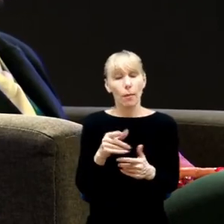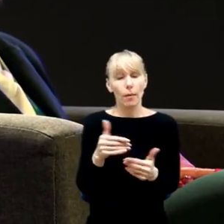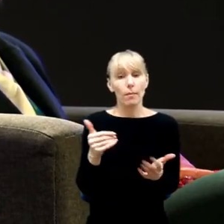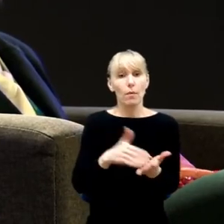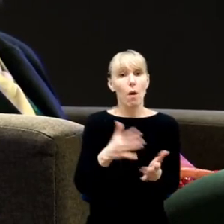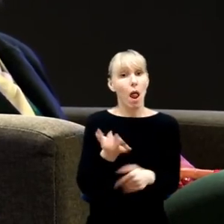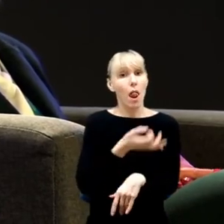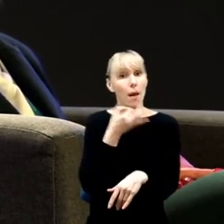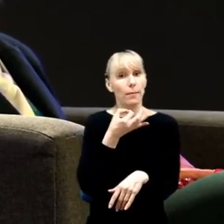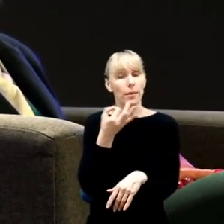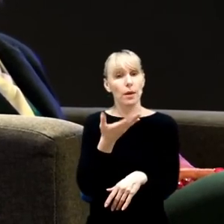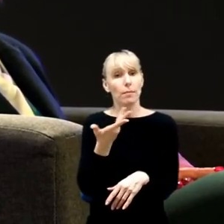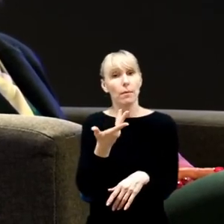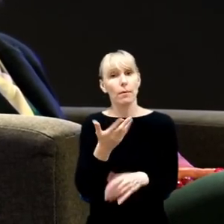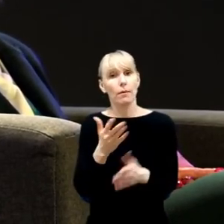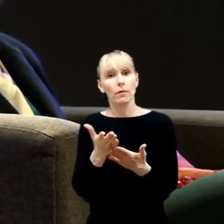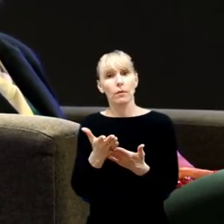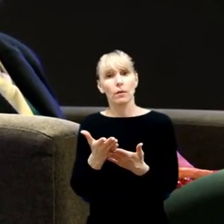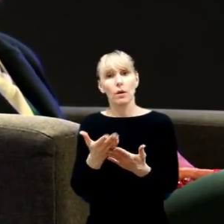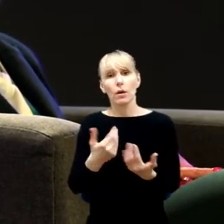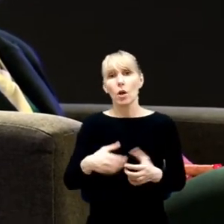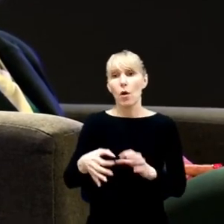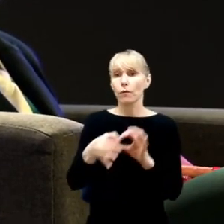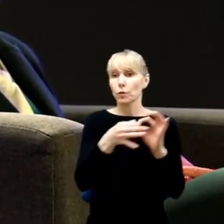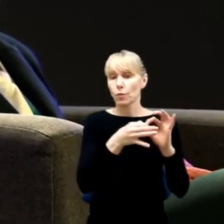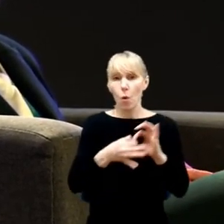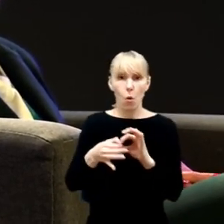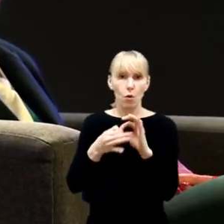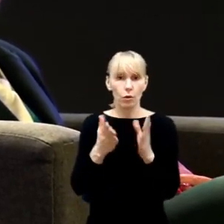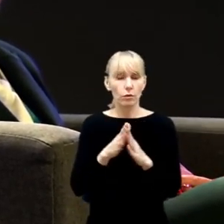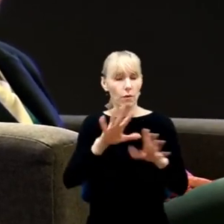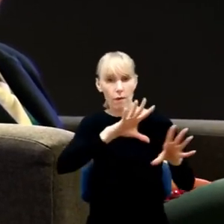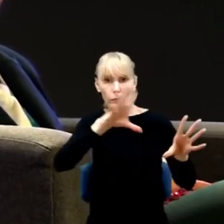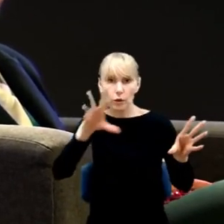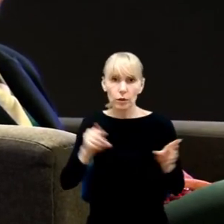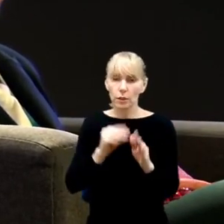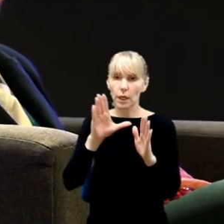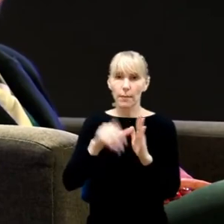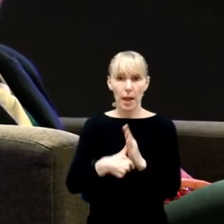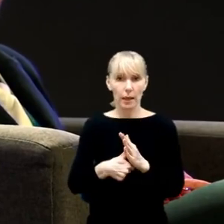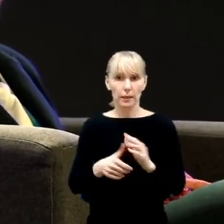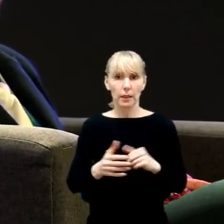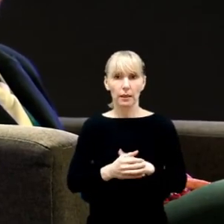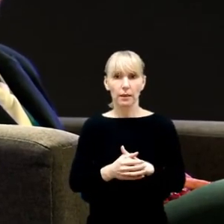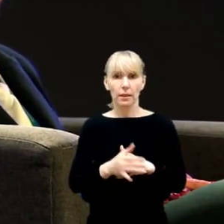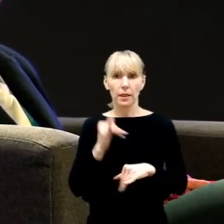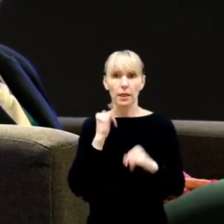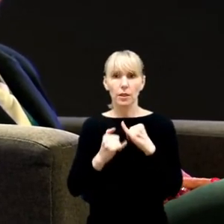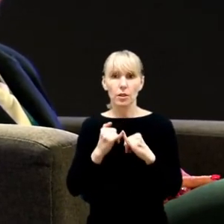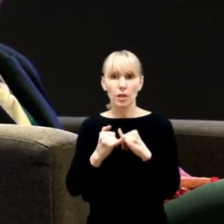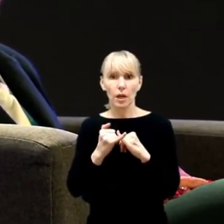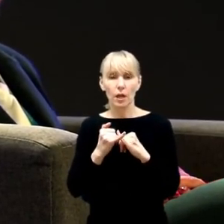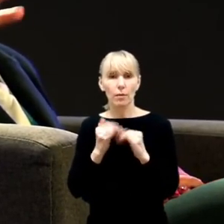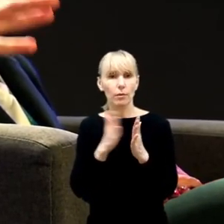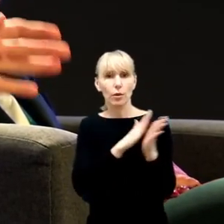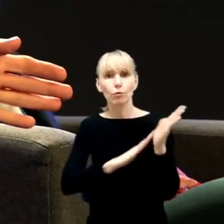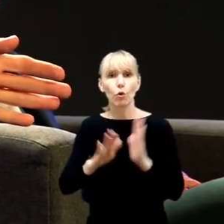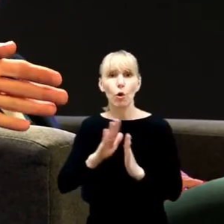i substancję mieszkaniową wspólnot we wszystkich miastach, gdyby udało się przygotować taki instrument na podobieństwo tego,